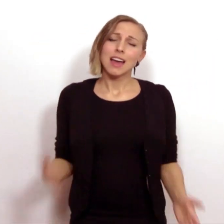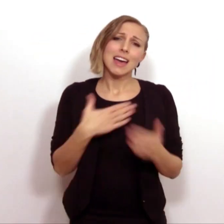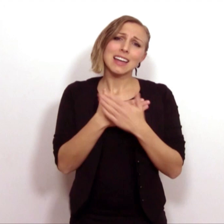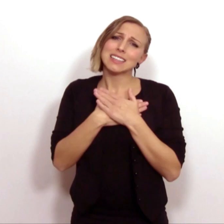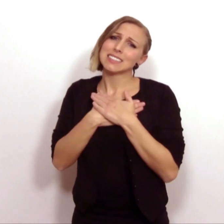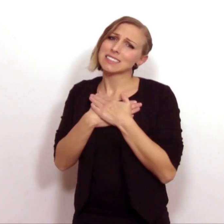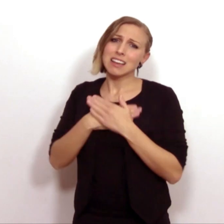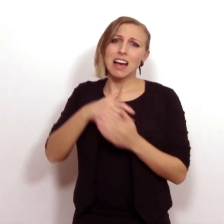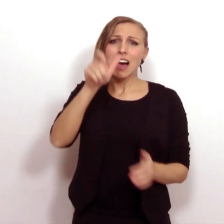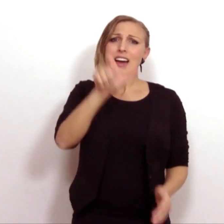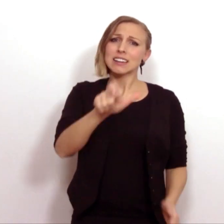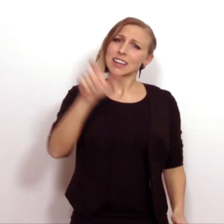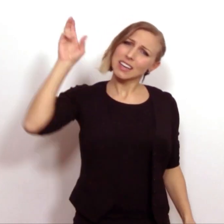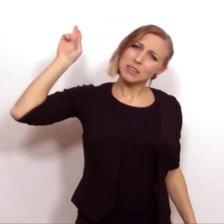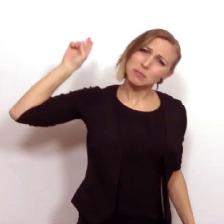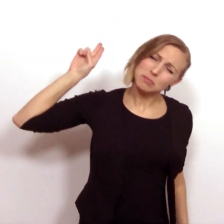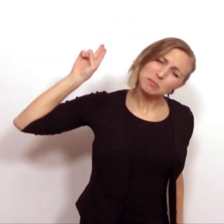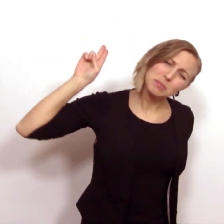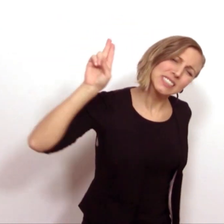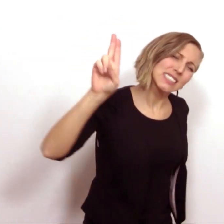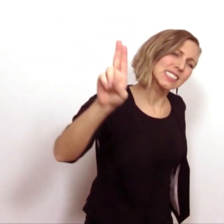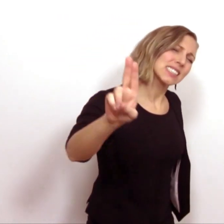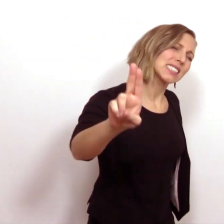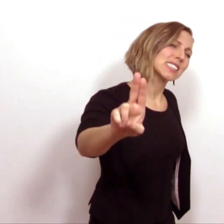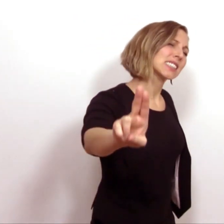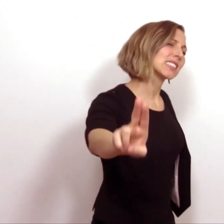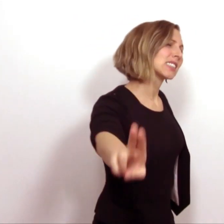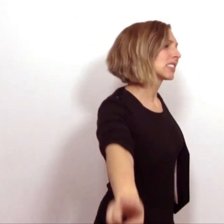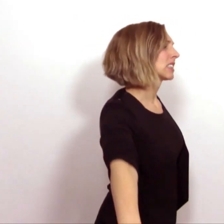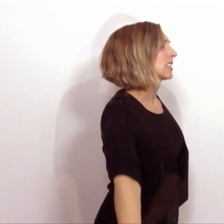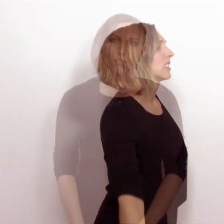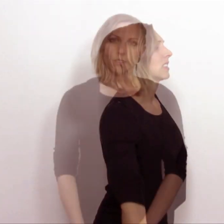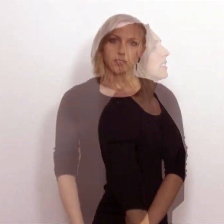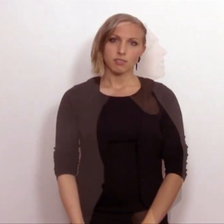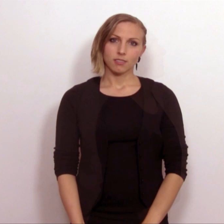Älskar dig så.